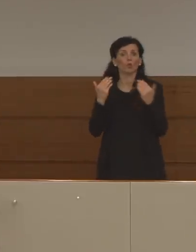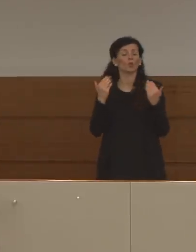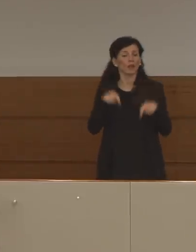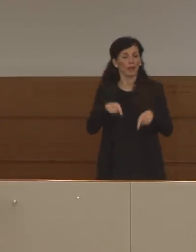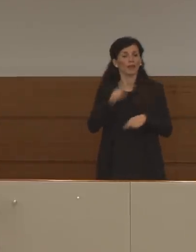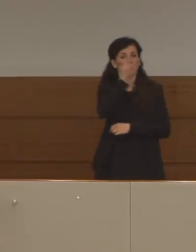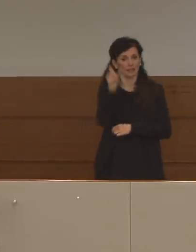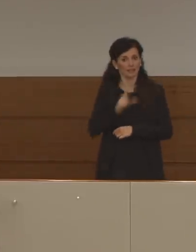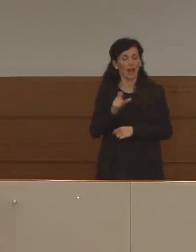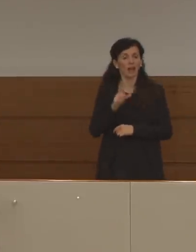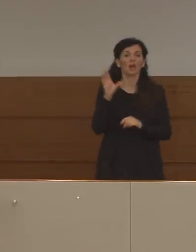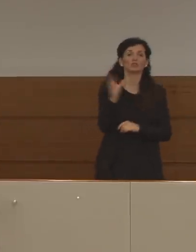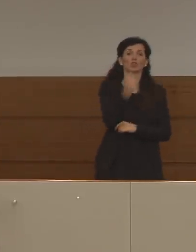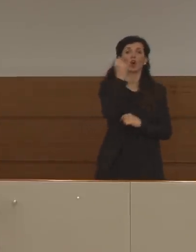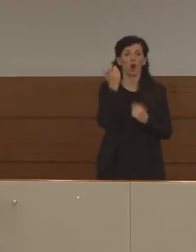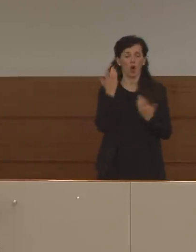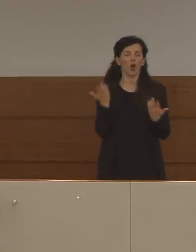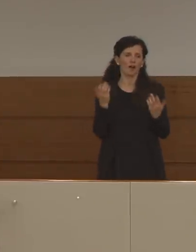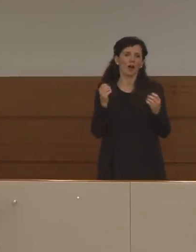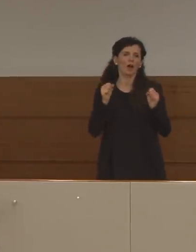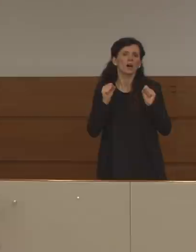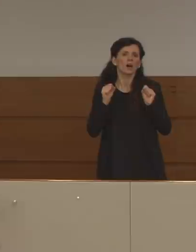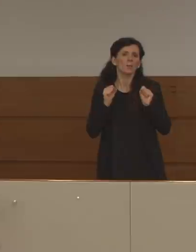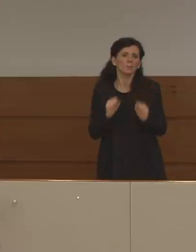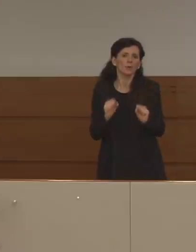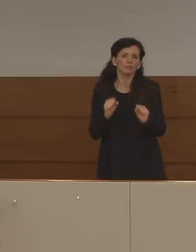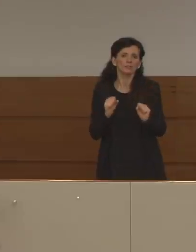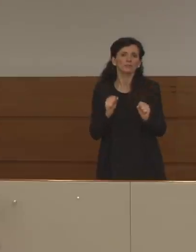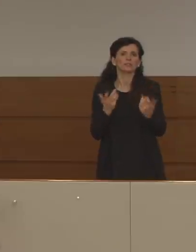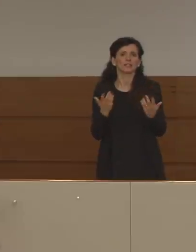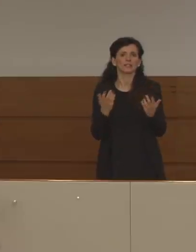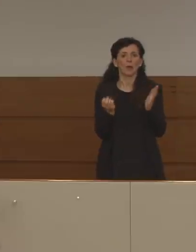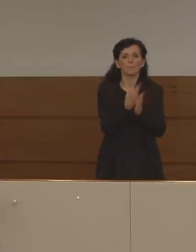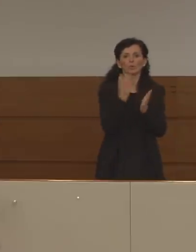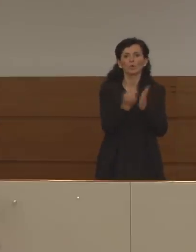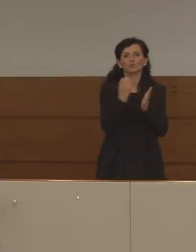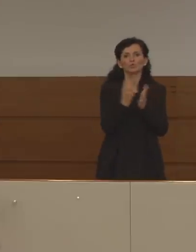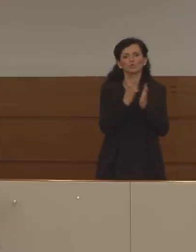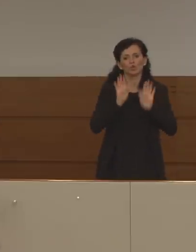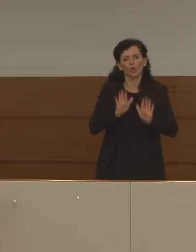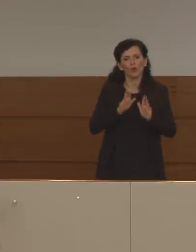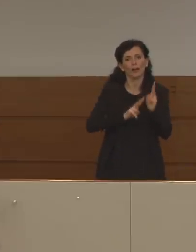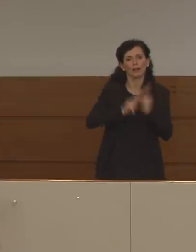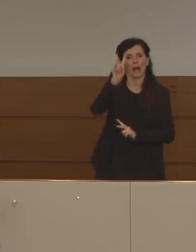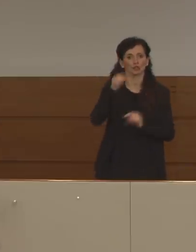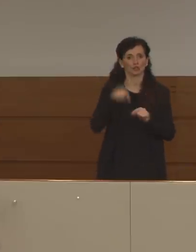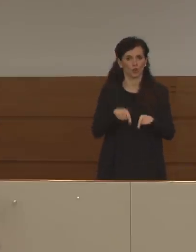possibilità di avere la produzione nazionale. Purtroppo noi non abbiamo una